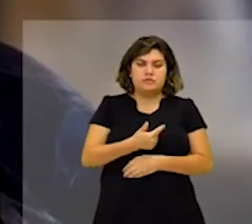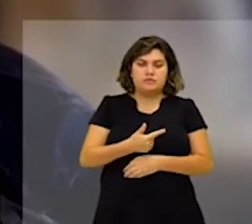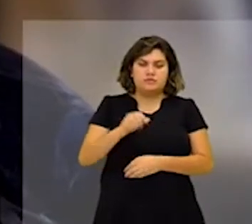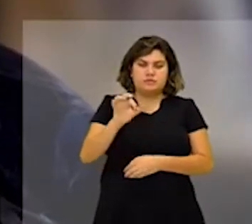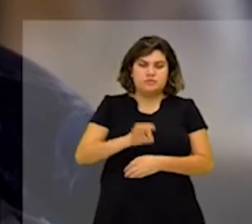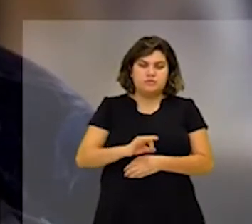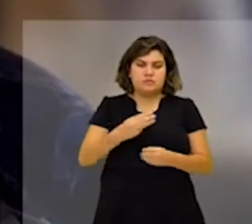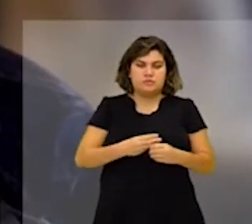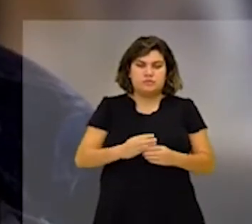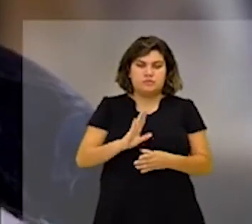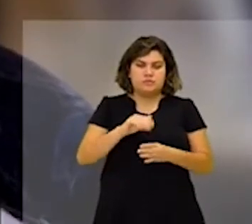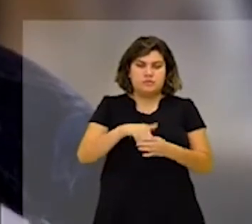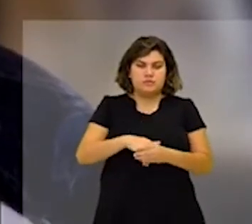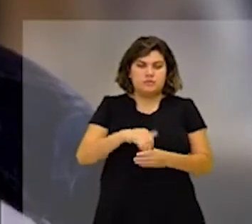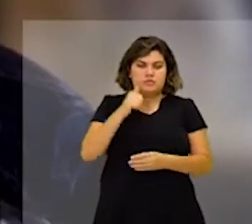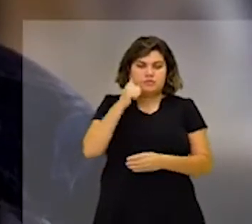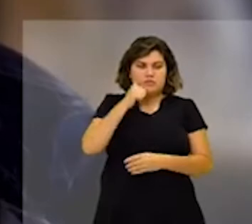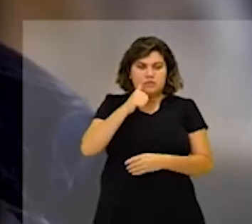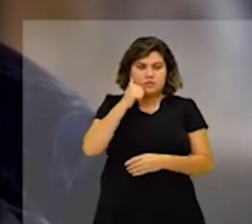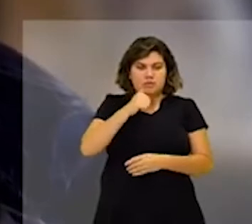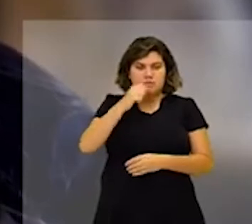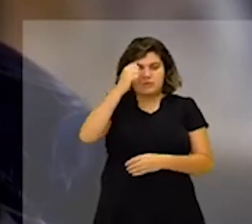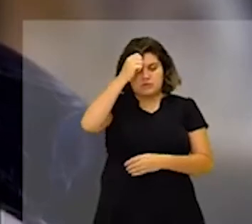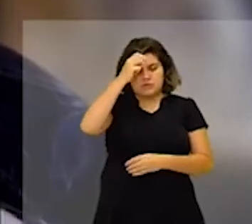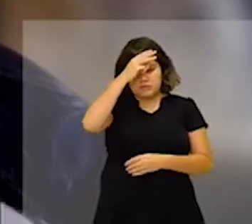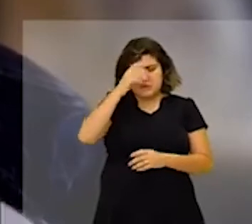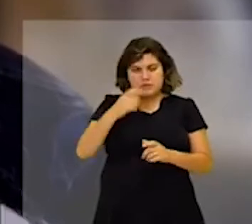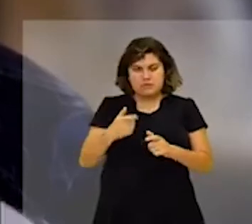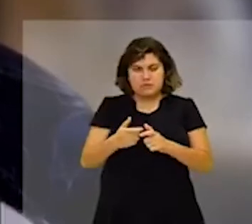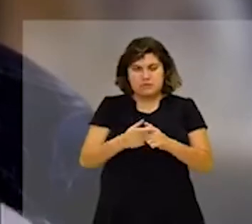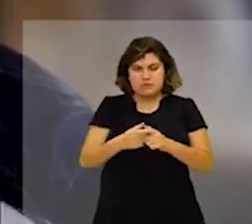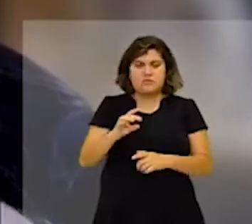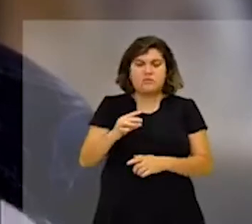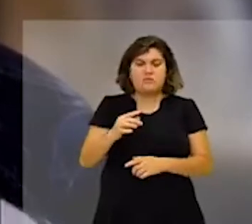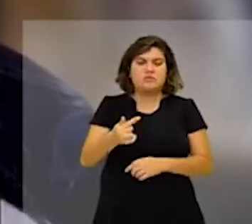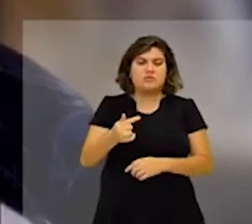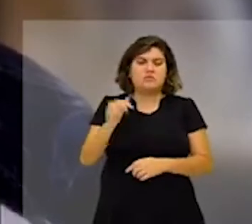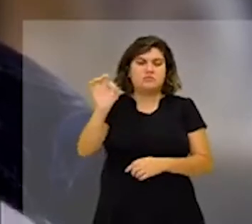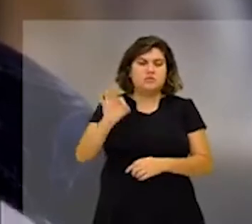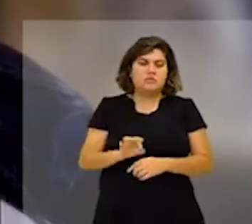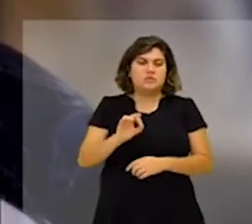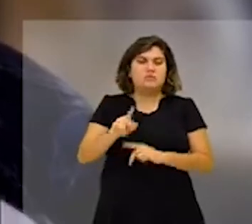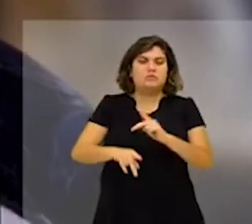se constitui em municípios menores portanto apenas sete porcento da população brasileira é governada